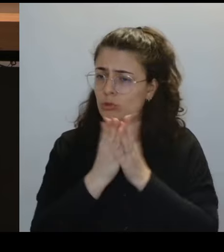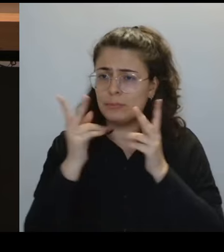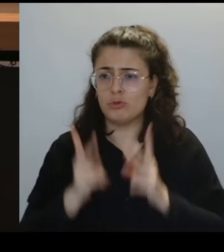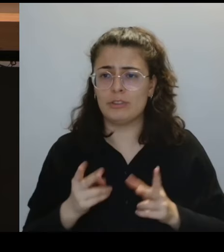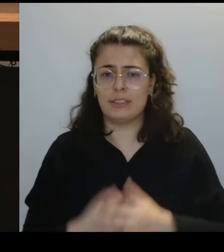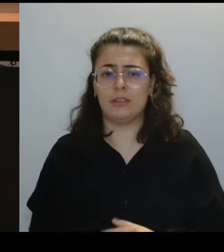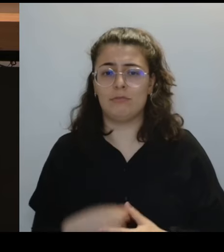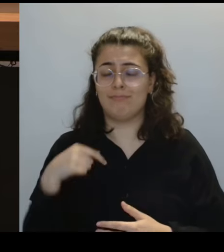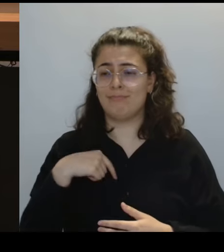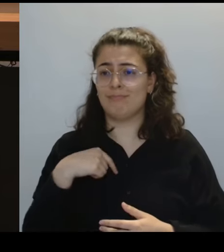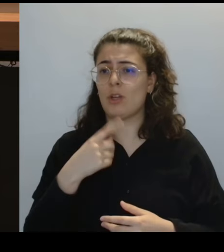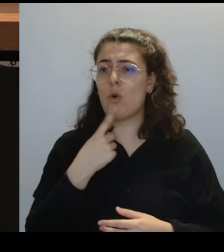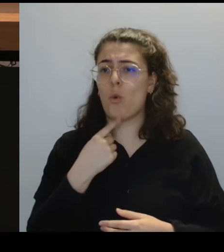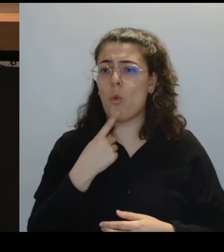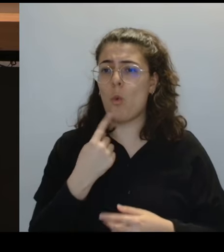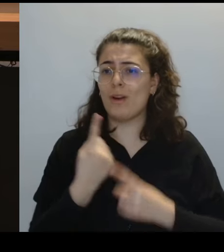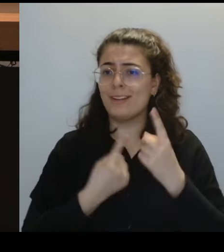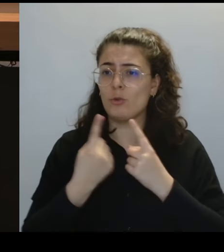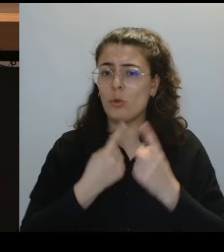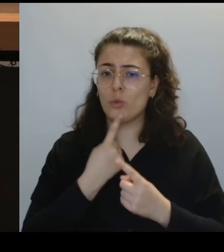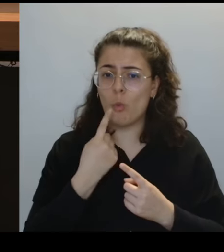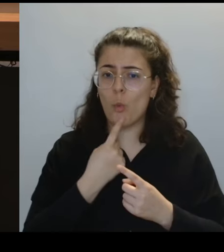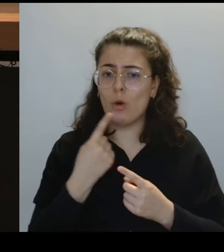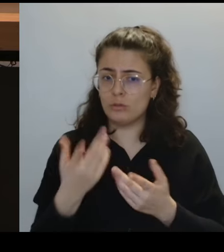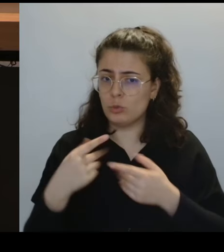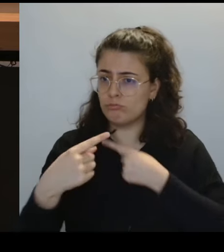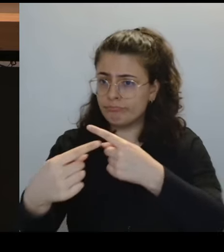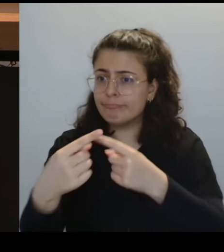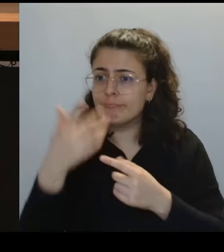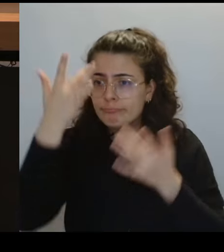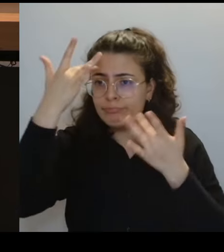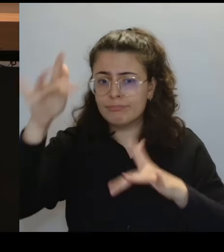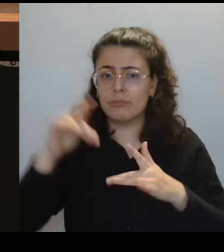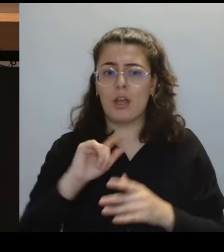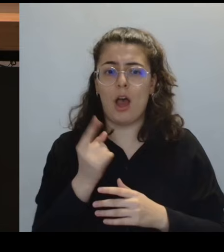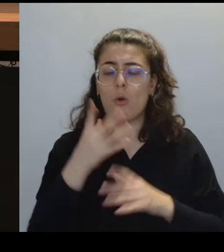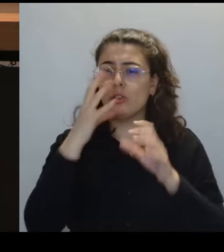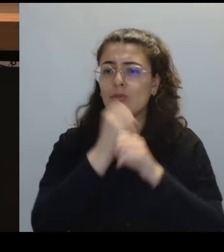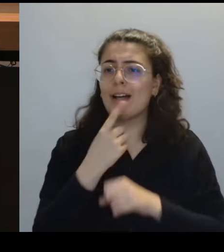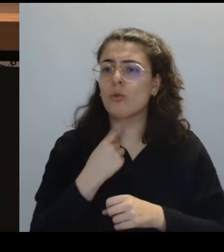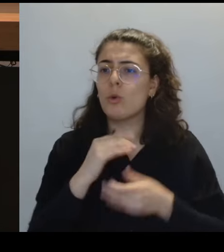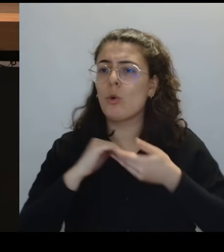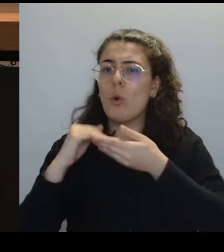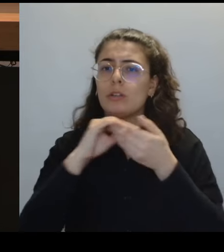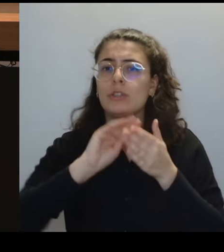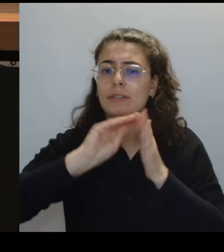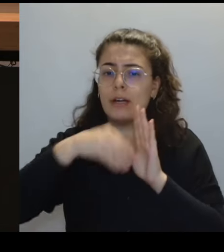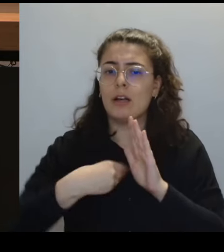Und auch der schwarz rote Koalitionsvertrag sieht sie vor. Aber passiert ist nichts.